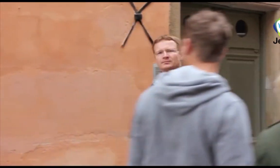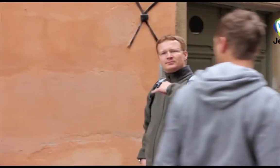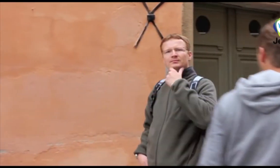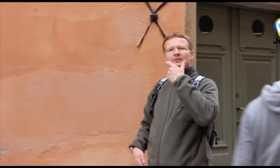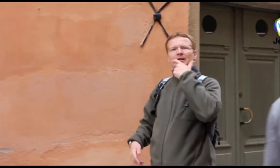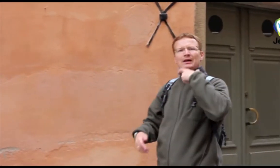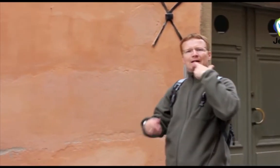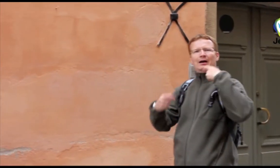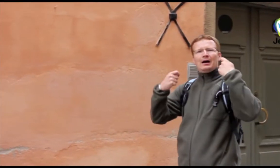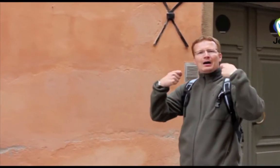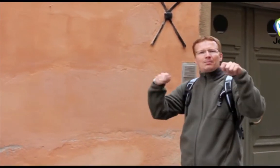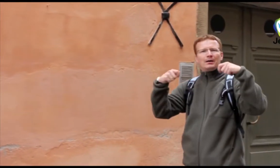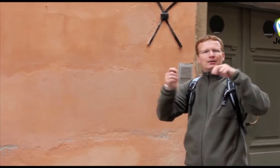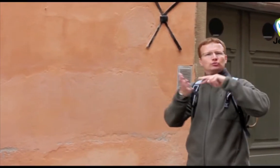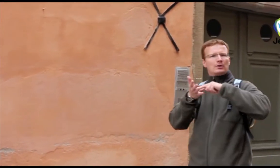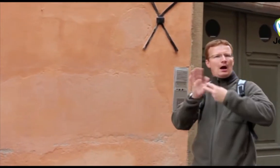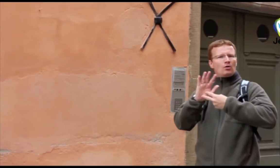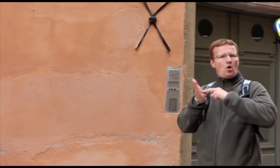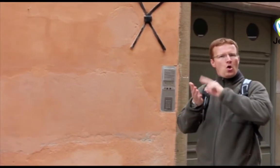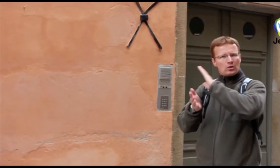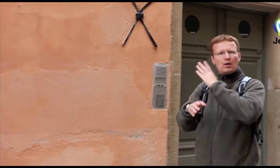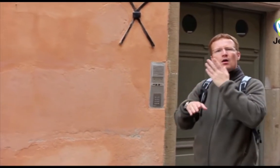Érdekes. Régi építési technológiát látunk.